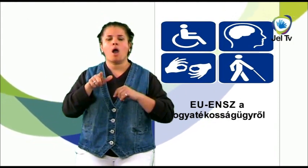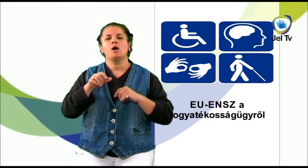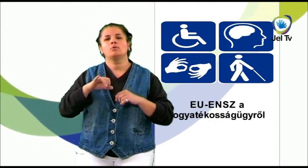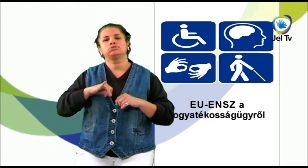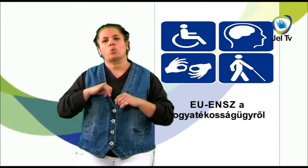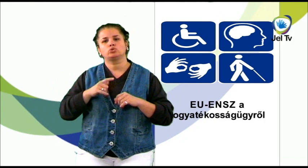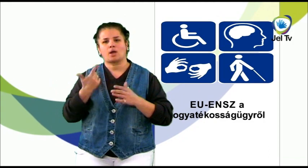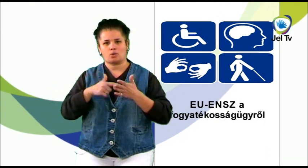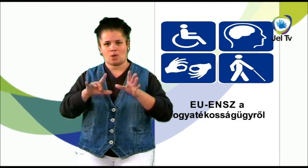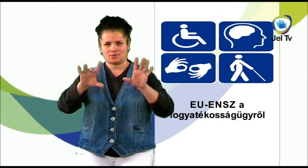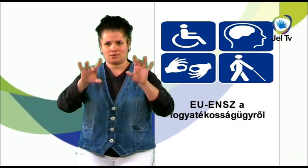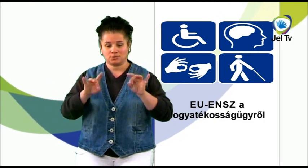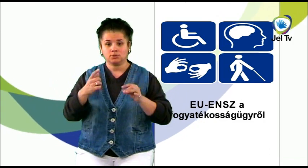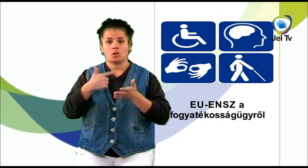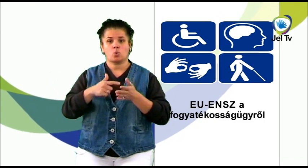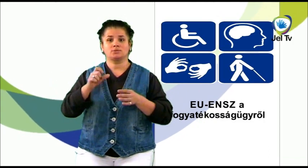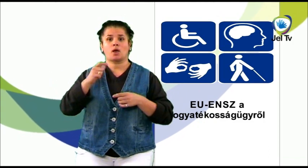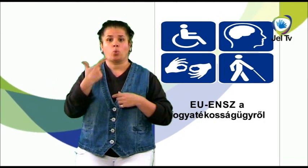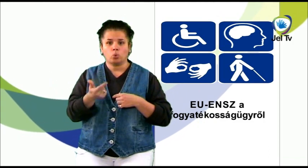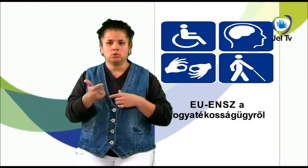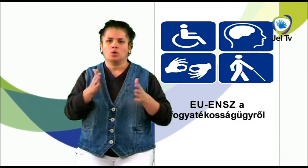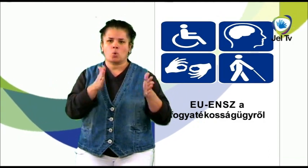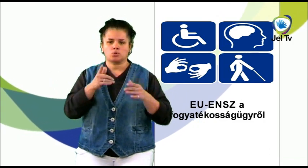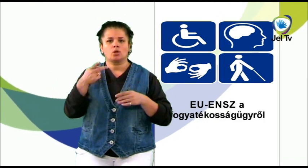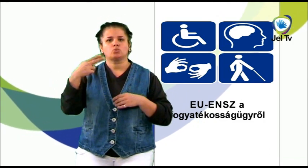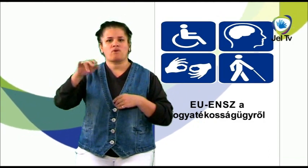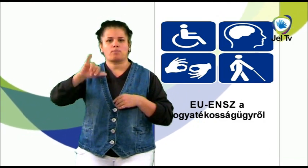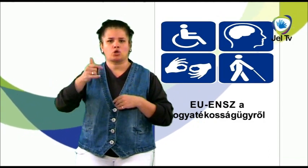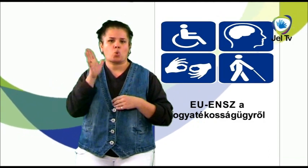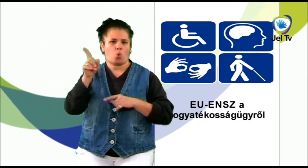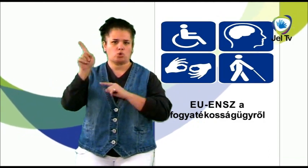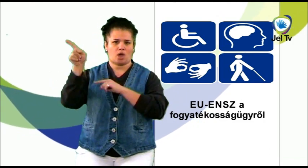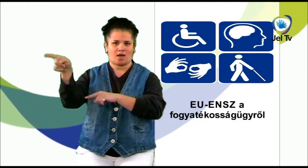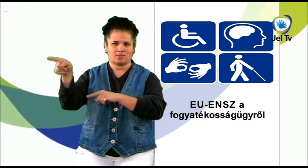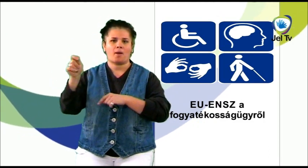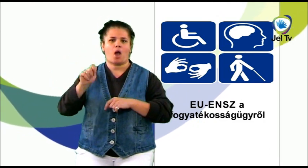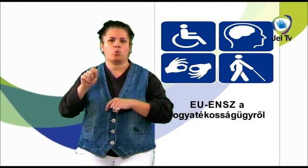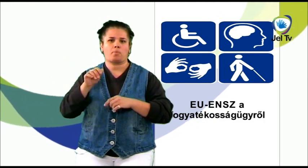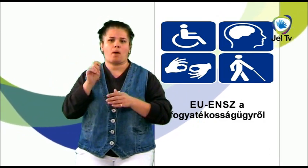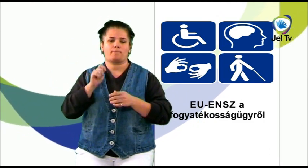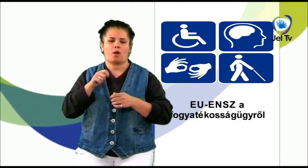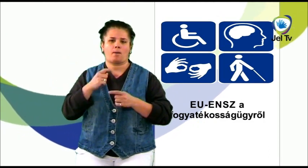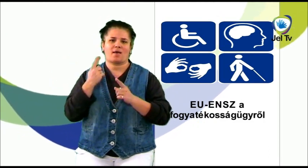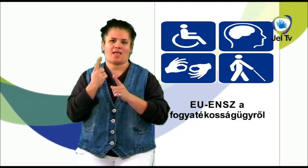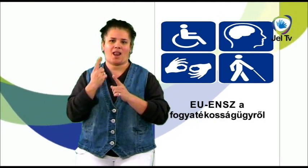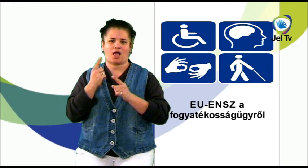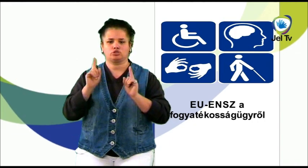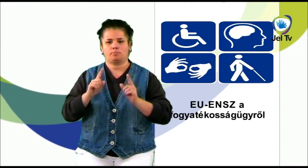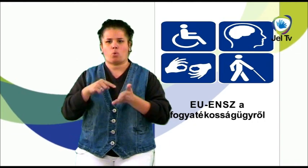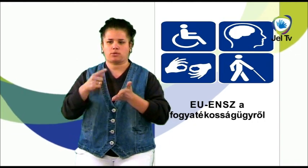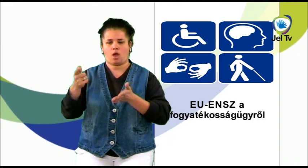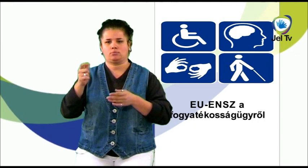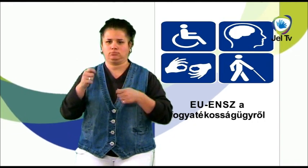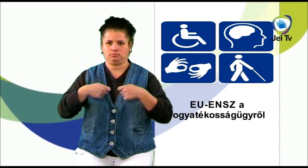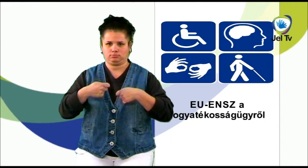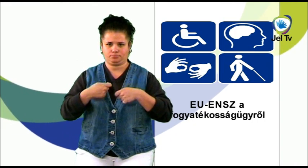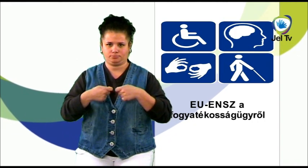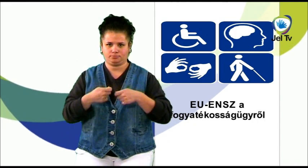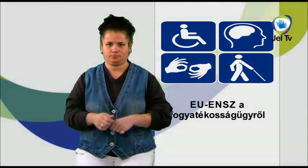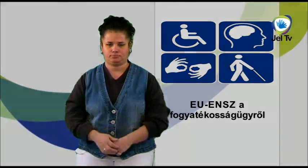Európai Bizottság 2010-2020 között továbbra is Kósa Ádám az Európa Parlament álláspontját tükrözi.